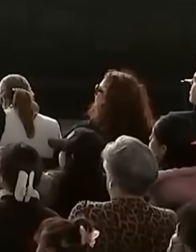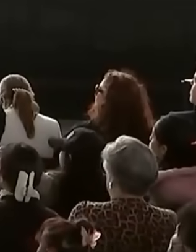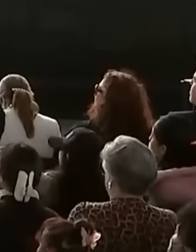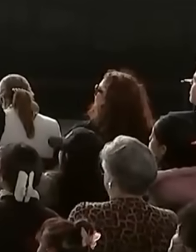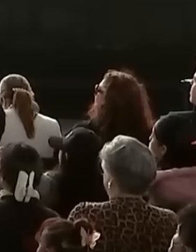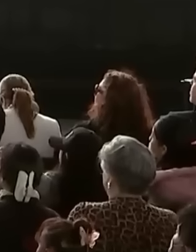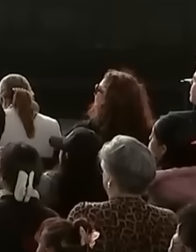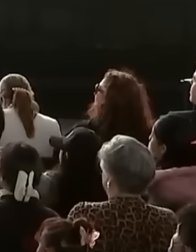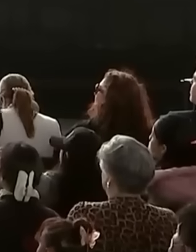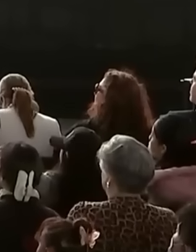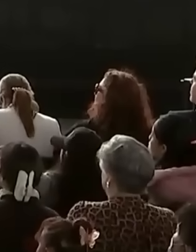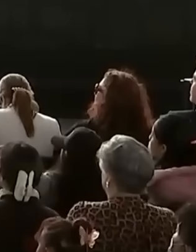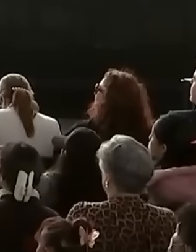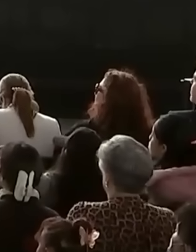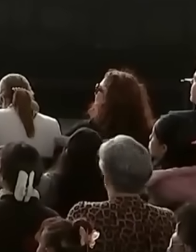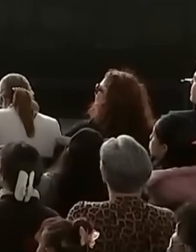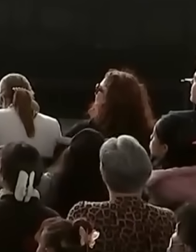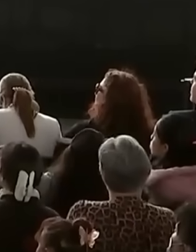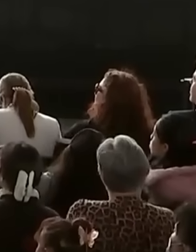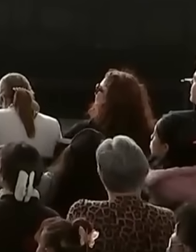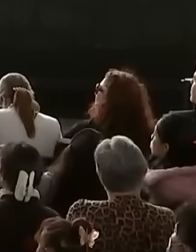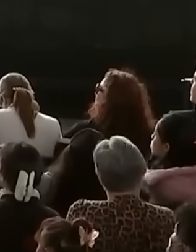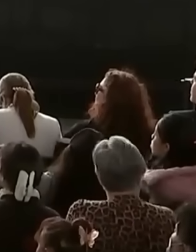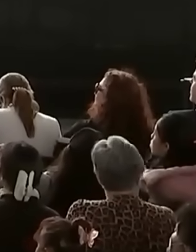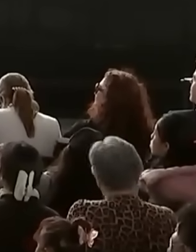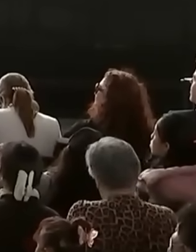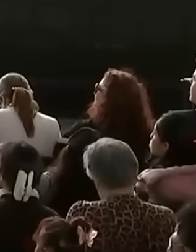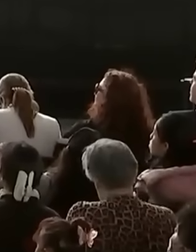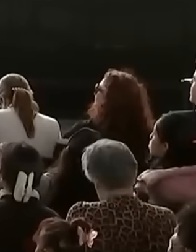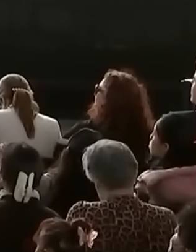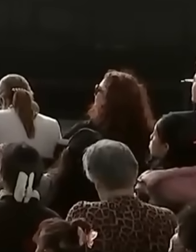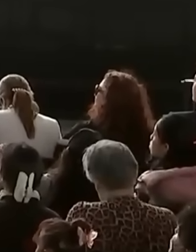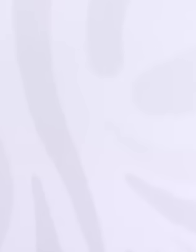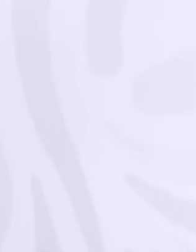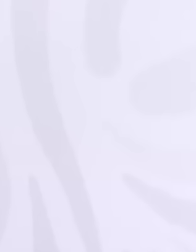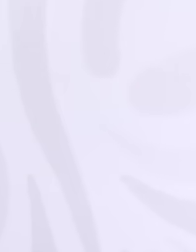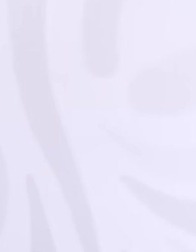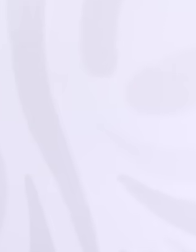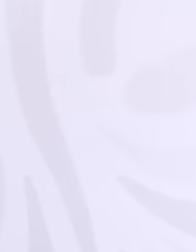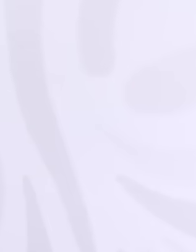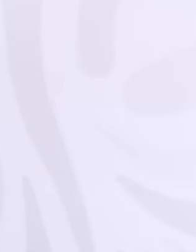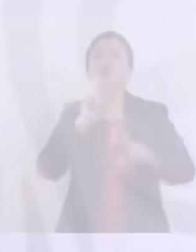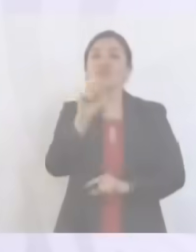buenos días a todas y a todos. Con el permiso de la presidenta de México, la doctora Claudia Shimba